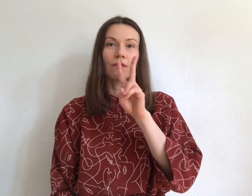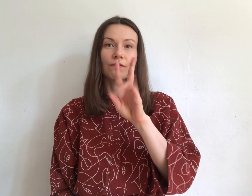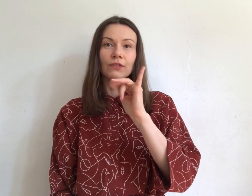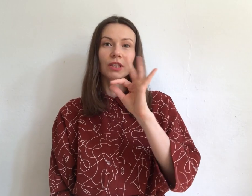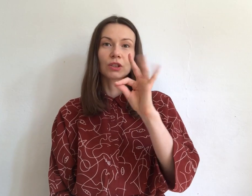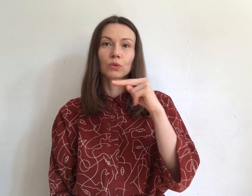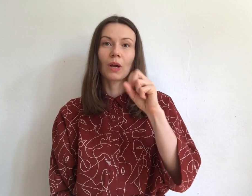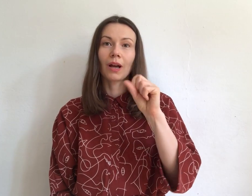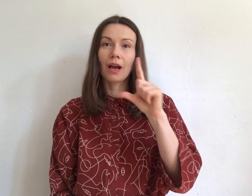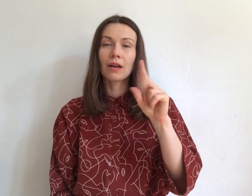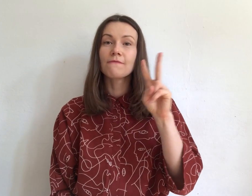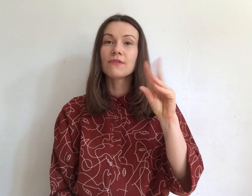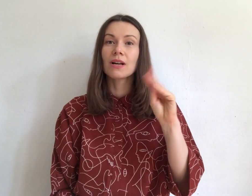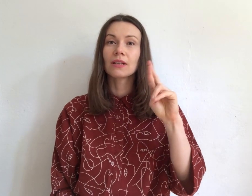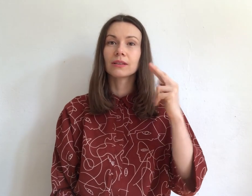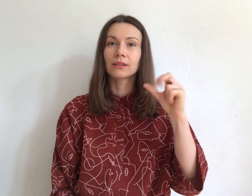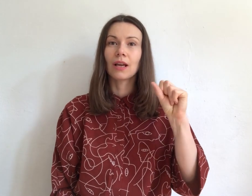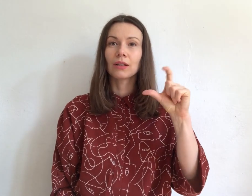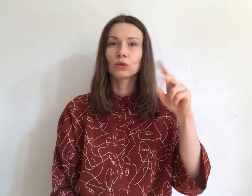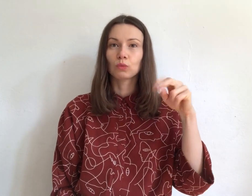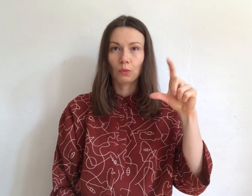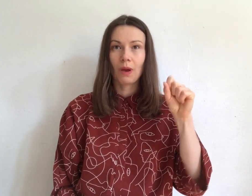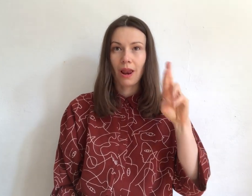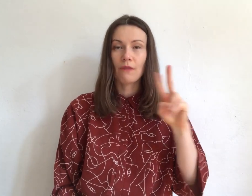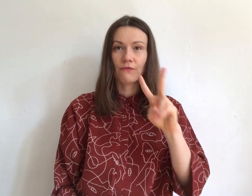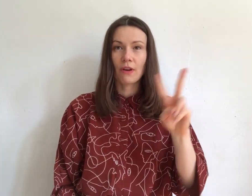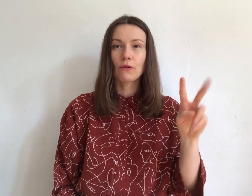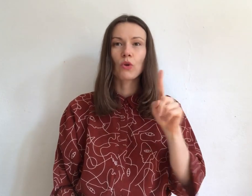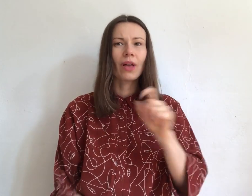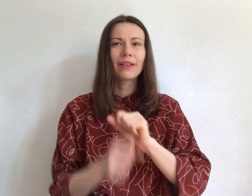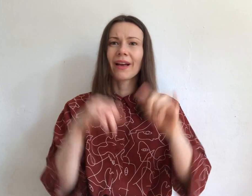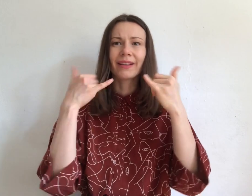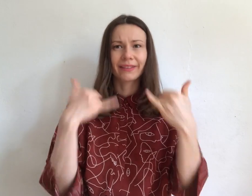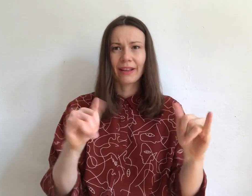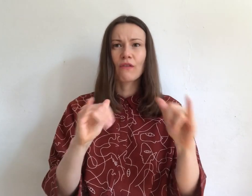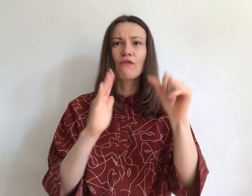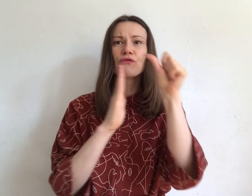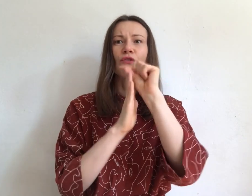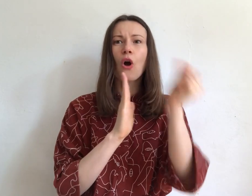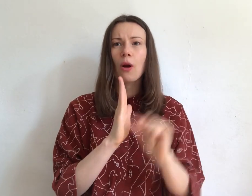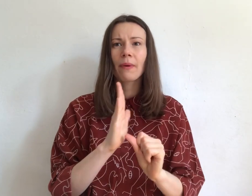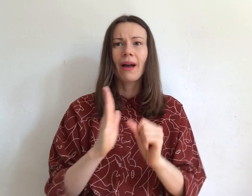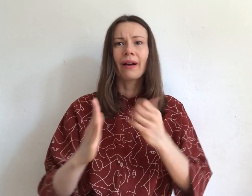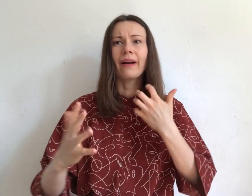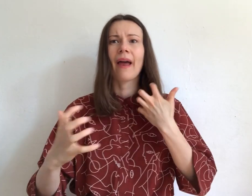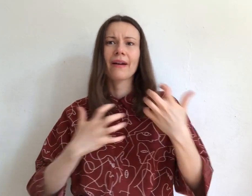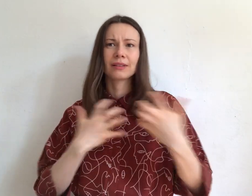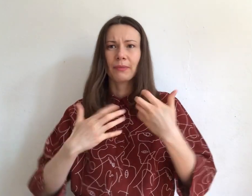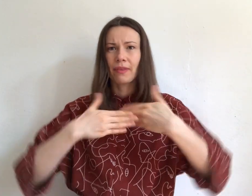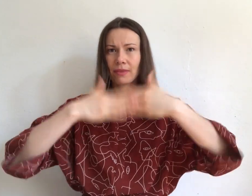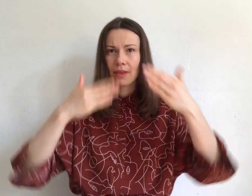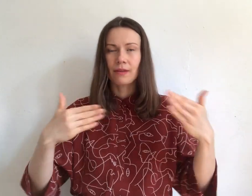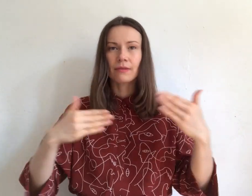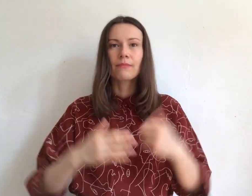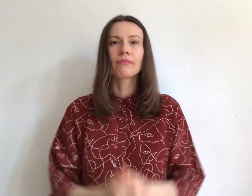Visual Vernacular to jest inny rodzaj formy ekspresji teatralnej,